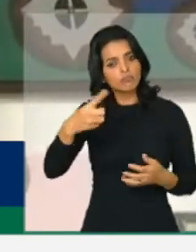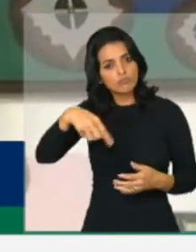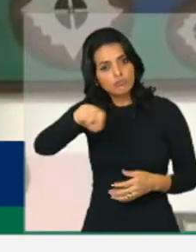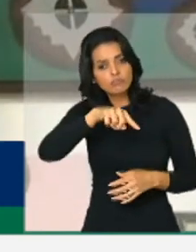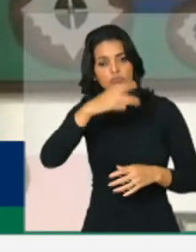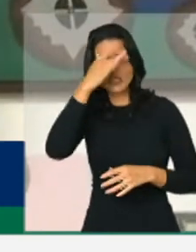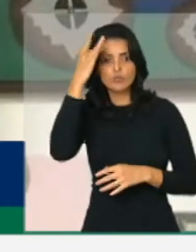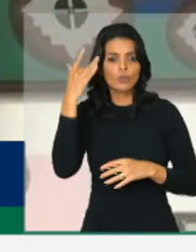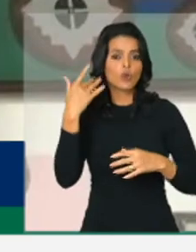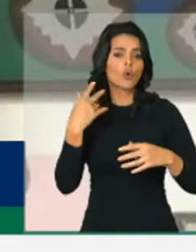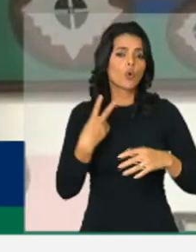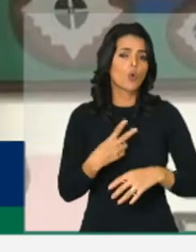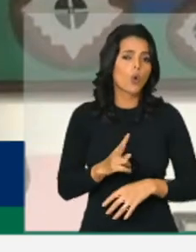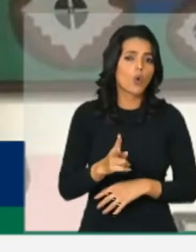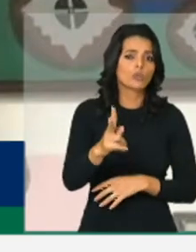ESSAS MULHERES. MULHERES QUE